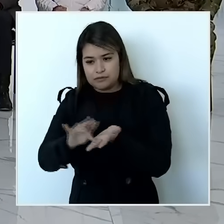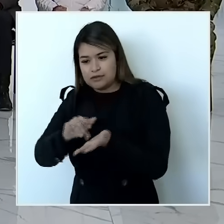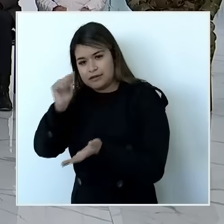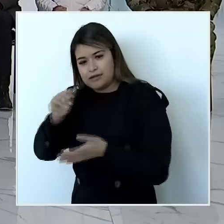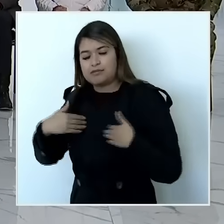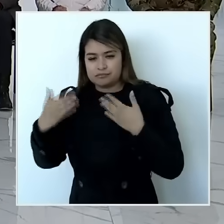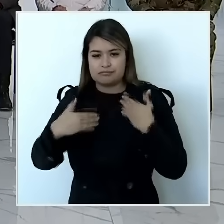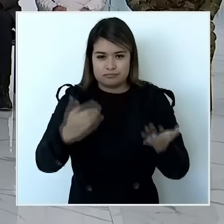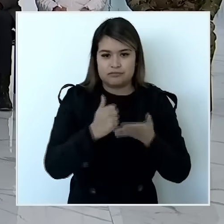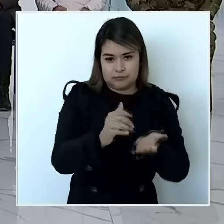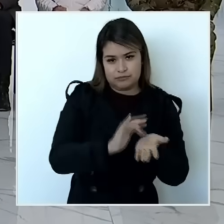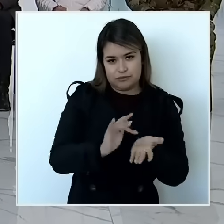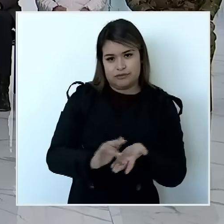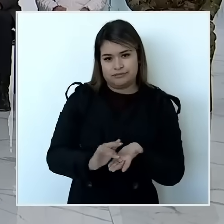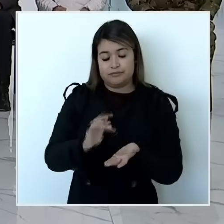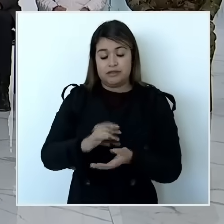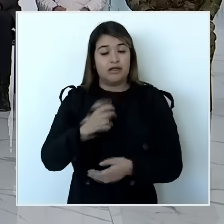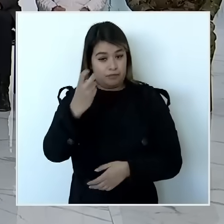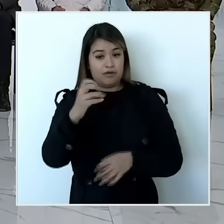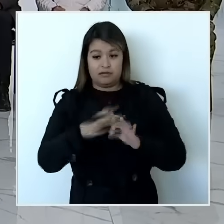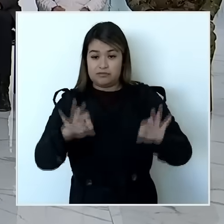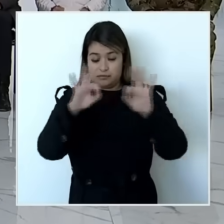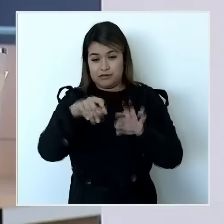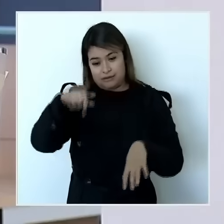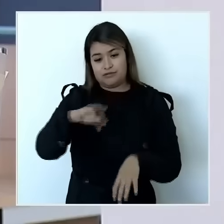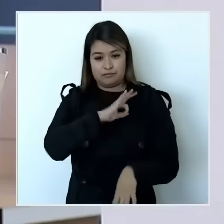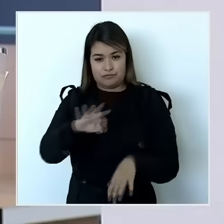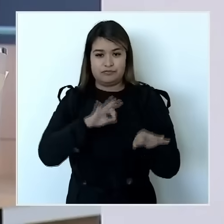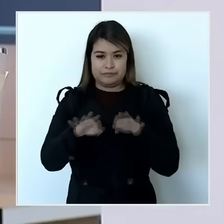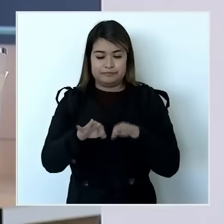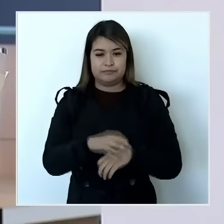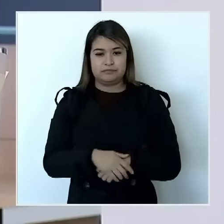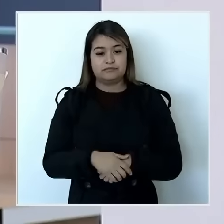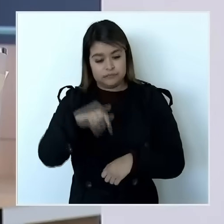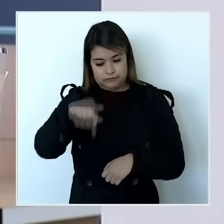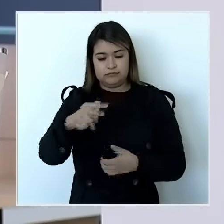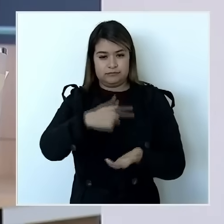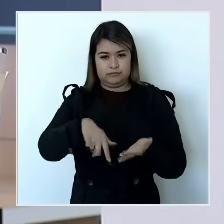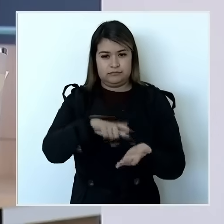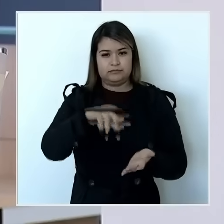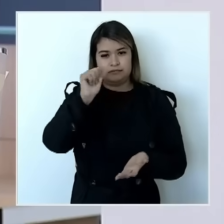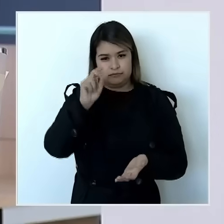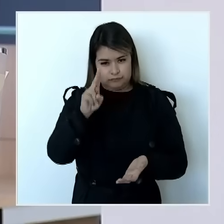y compromiso. Desde la Agencia Nacional de Aduanas de México reiteramos nuestro compromiso de seguir